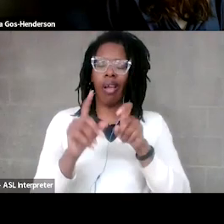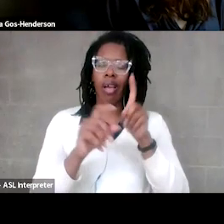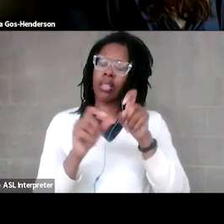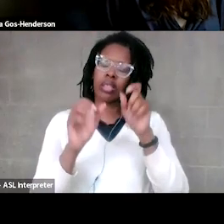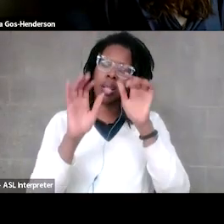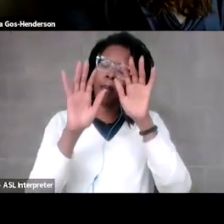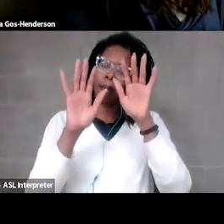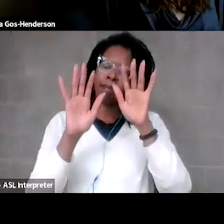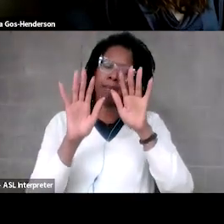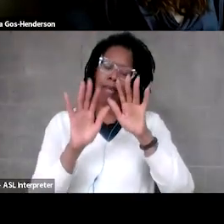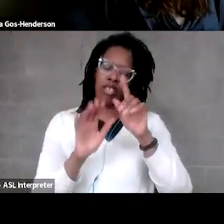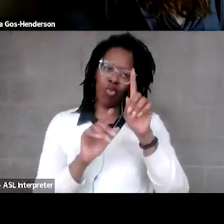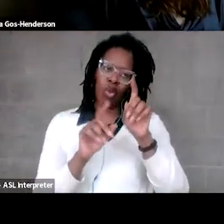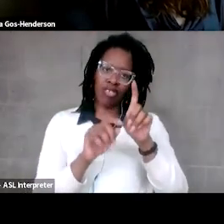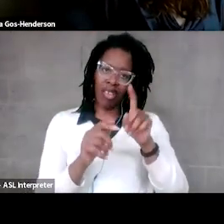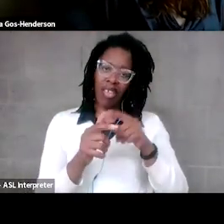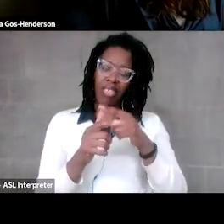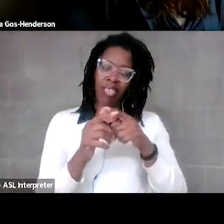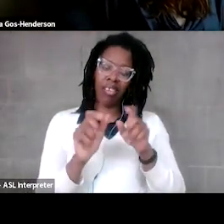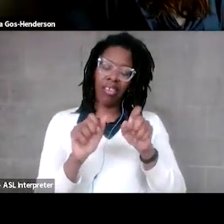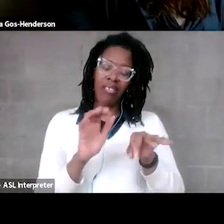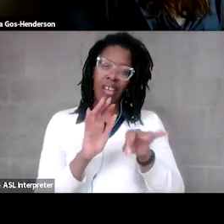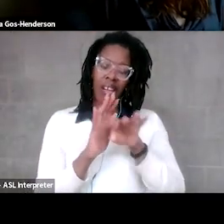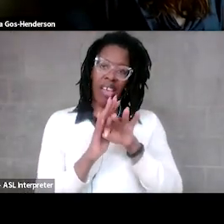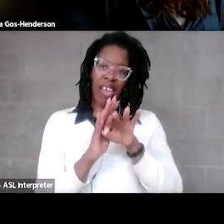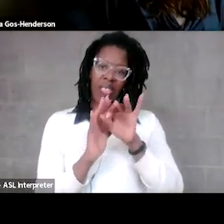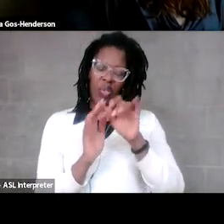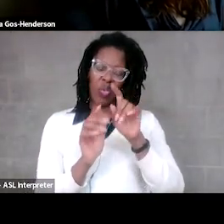que podrán encontrar en el curso o volver